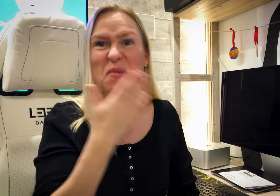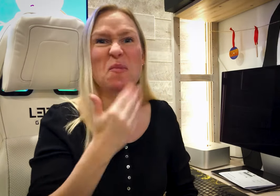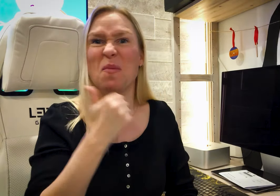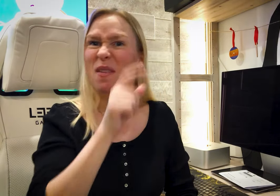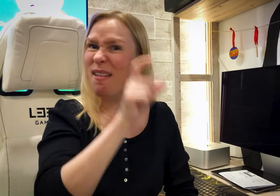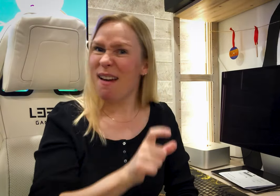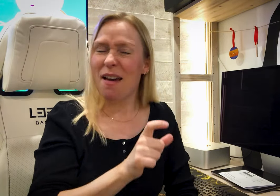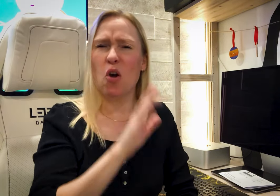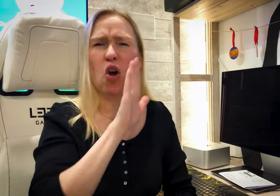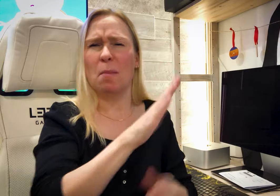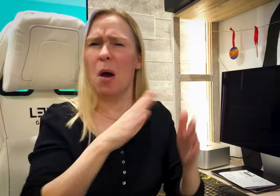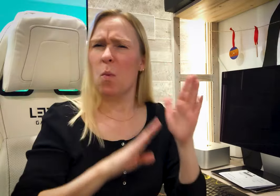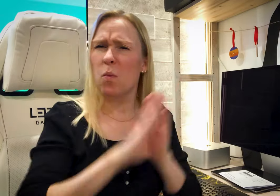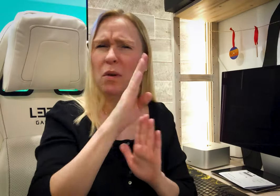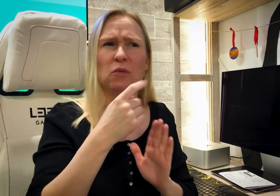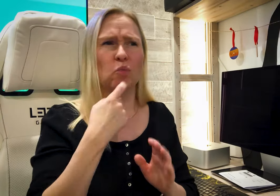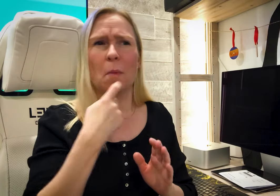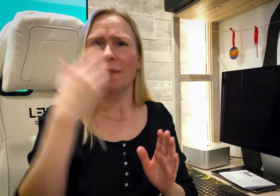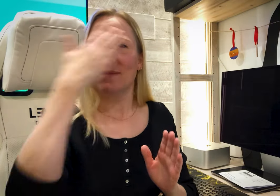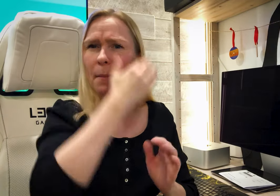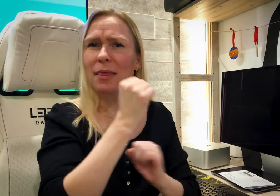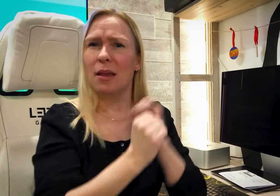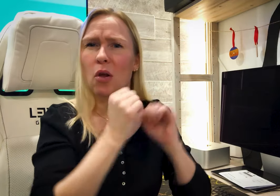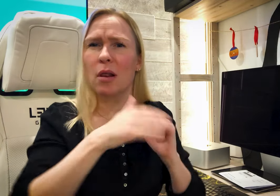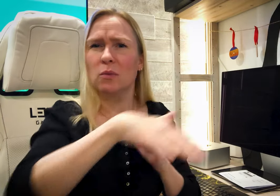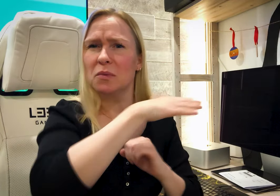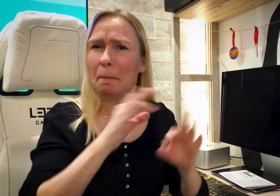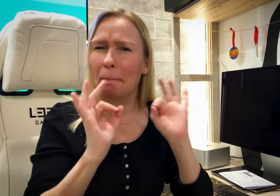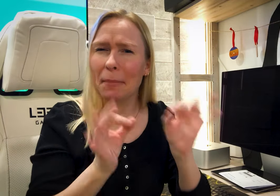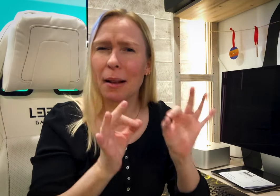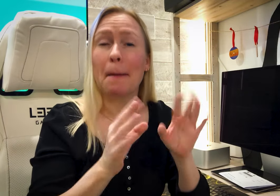Kuka hän oli ja millaisen uran hän loi Suomen elokuvateollisuudessa.